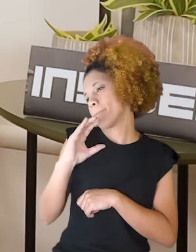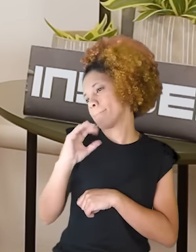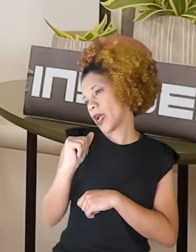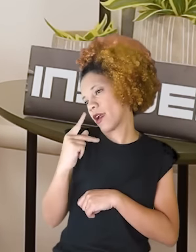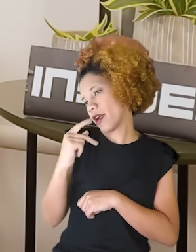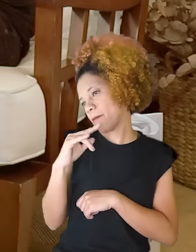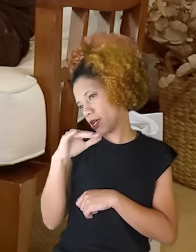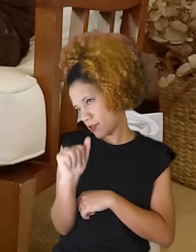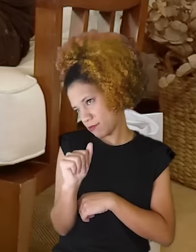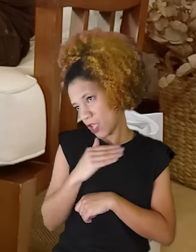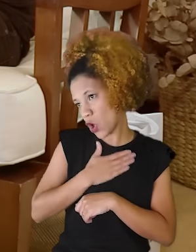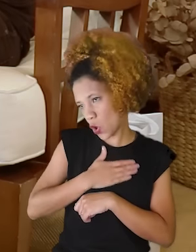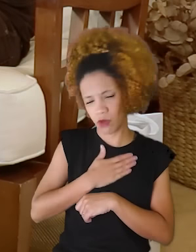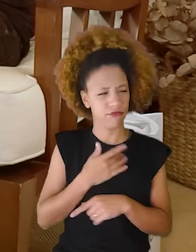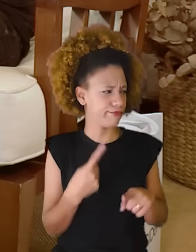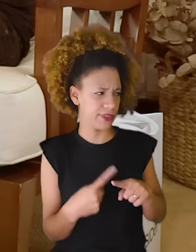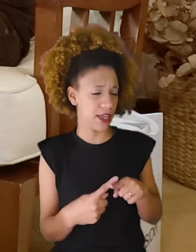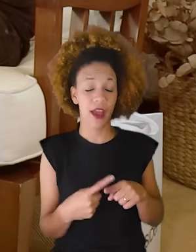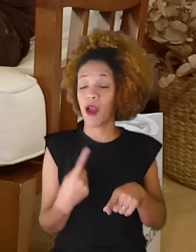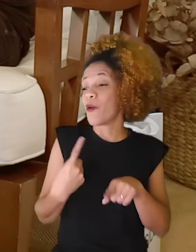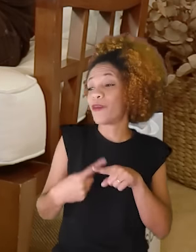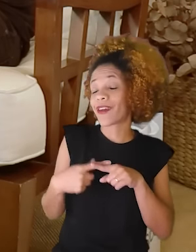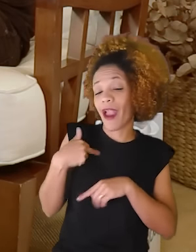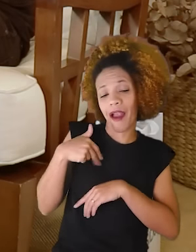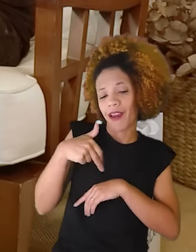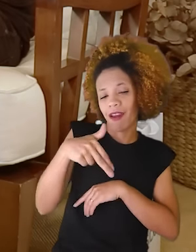por por que que você gosto de Copacabana por isso de fazer tudo a pé eu não gosto de pegar carro eu